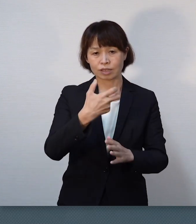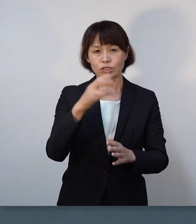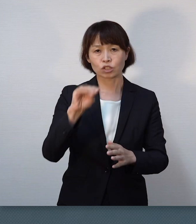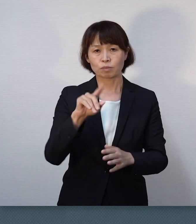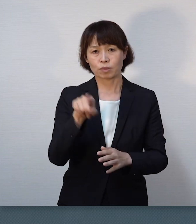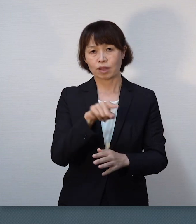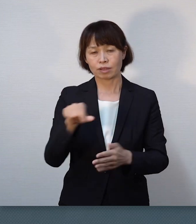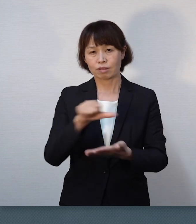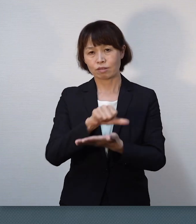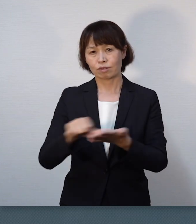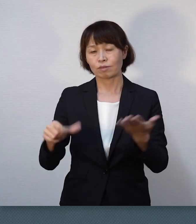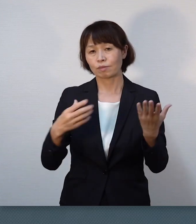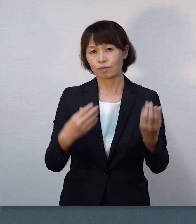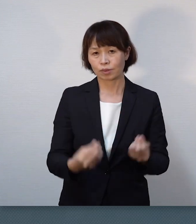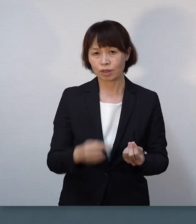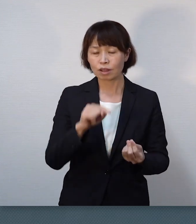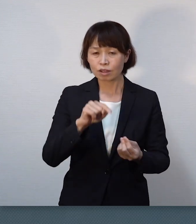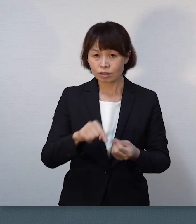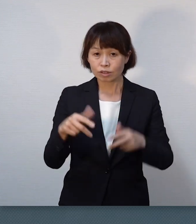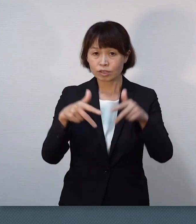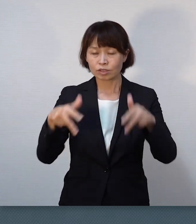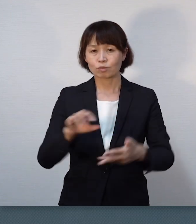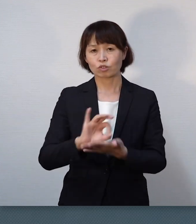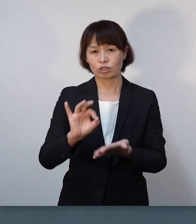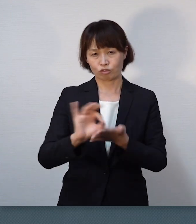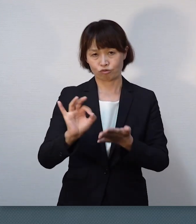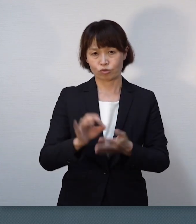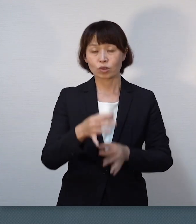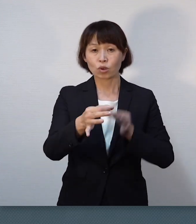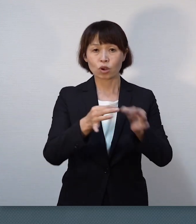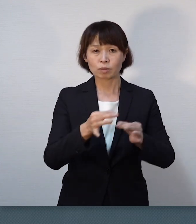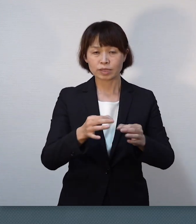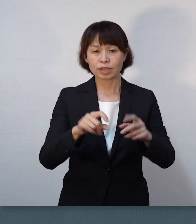これを使います。お店のQRコードを LINEでピッと読み取ります